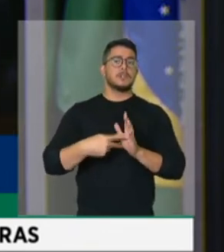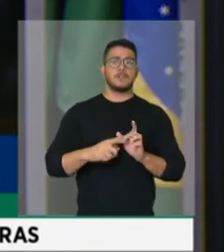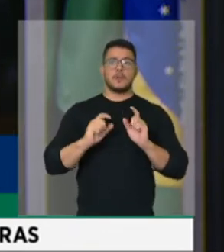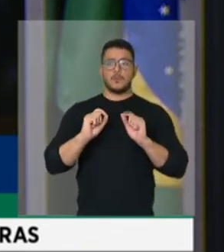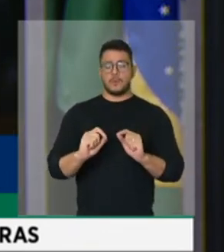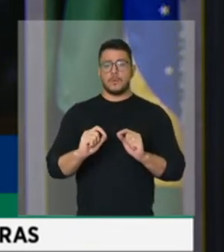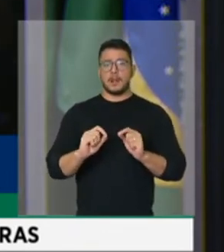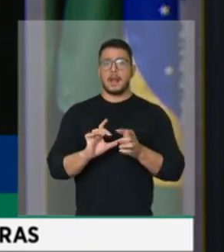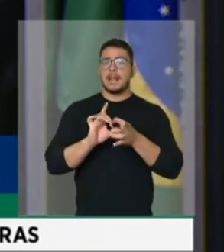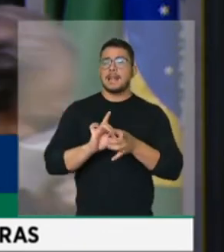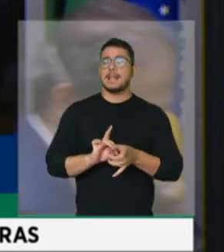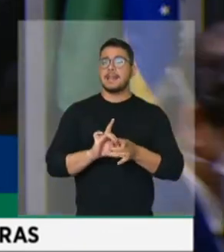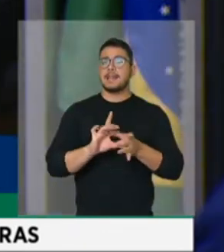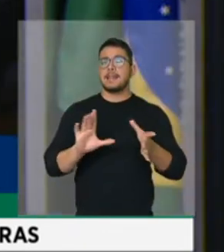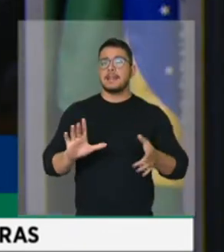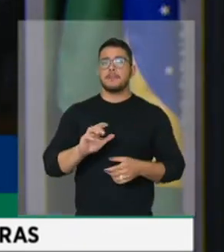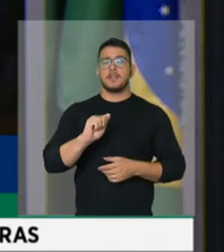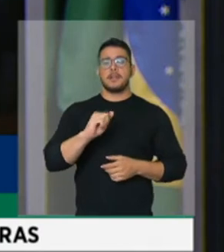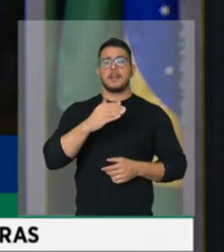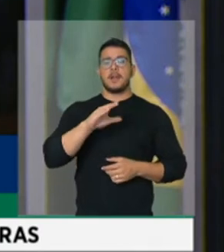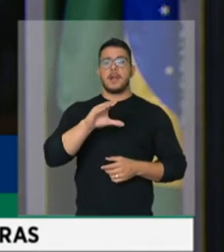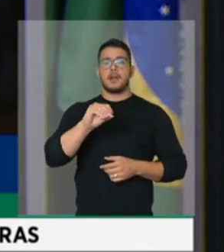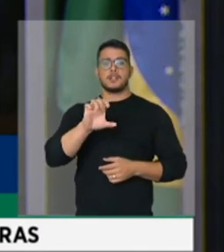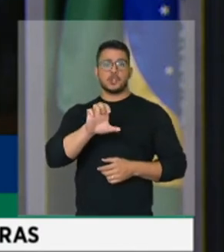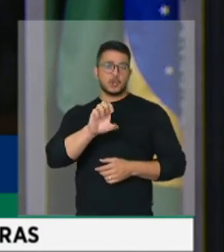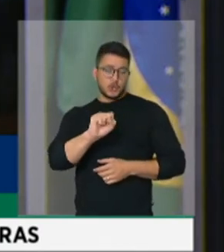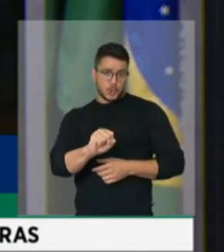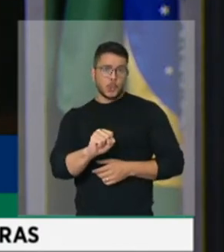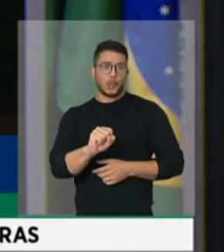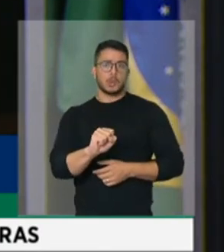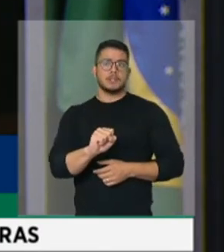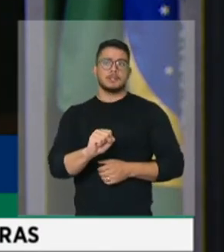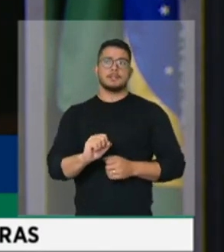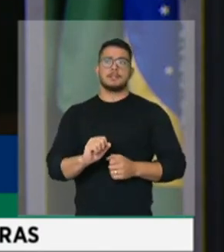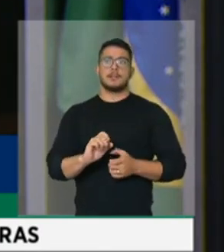ISSO QUE ESTÁ EM DEBATE AQUI. O QUE NÓS ESTAMOS DEBATENDO NA MEDIDA PROVISÓRIA É UM